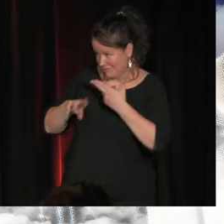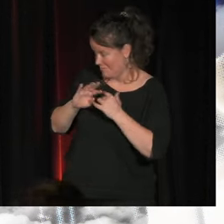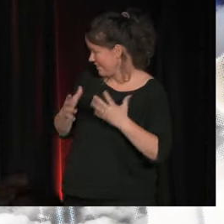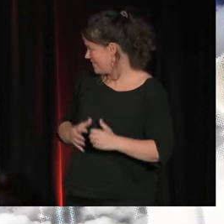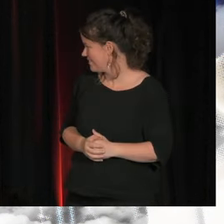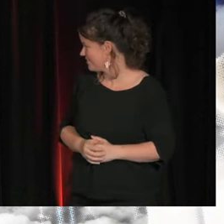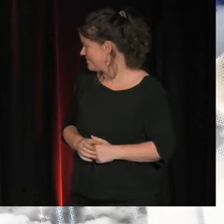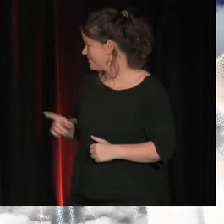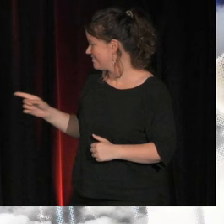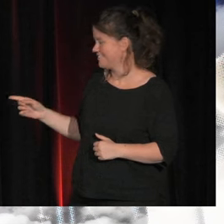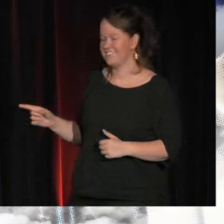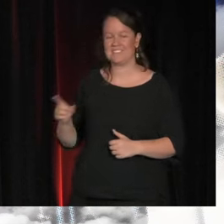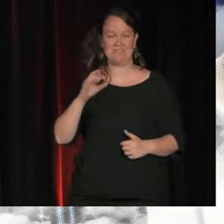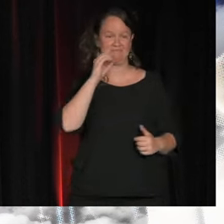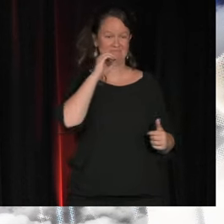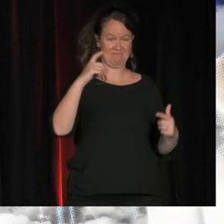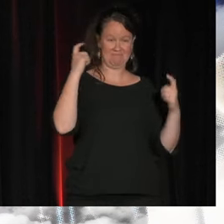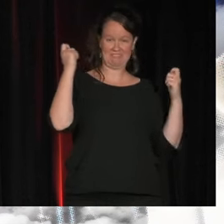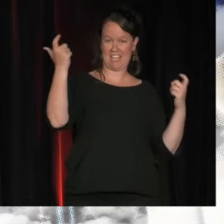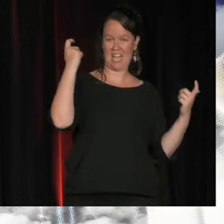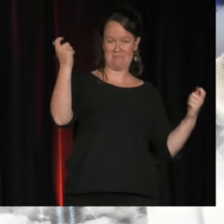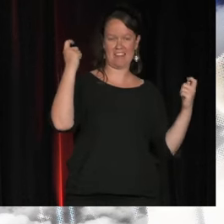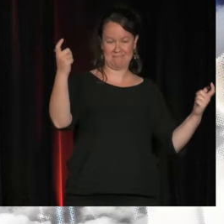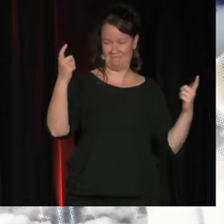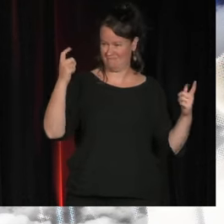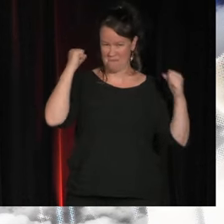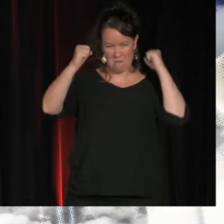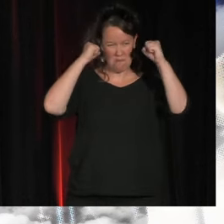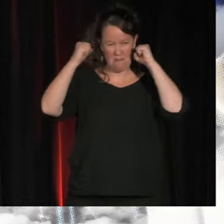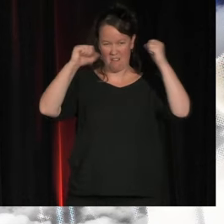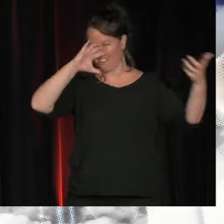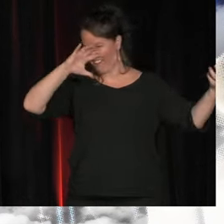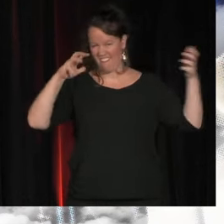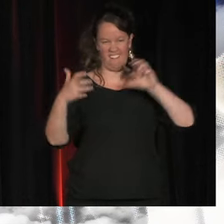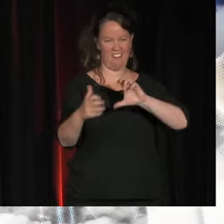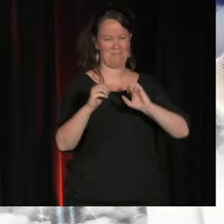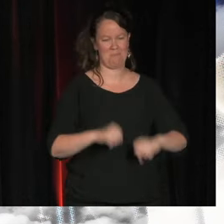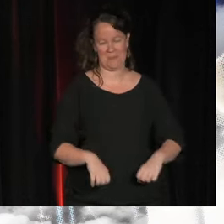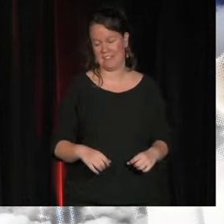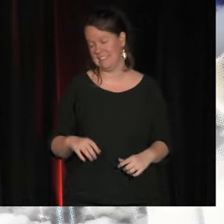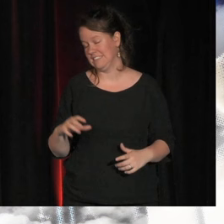Allez, venez, on va aller tuer le capitalisme, on y va ! Non, mais c'est tellement compliqué. De toute façon, on est sur un marché de masse.